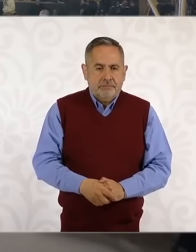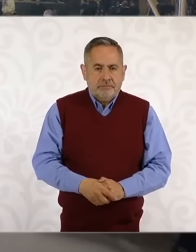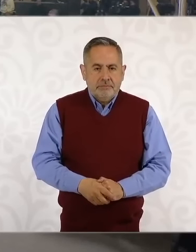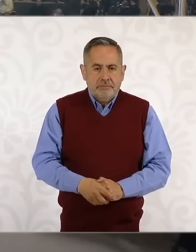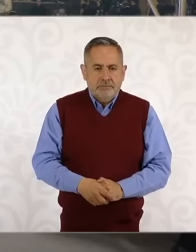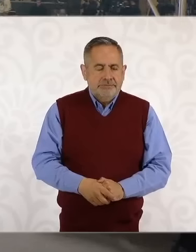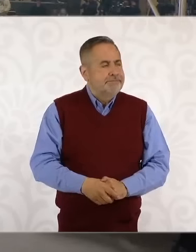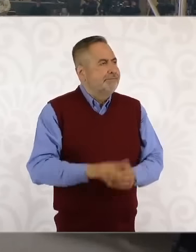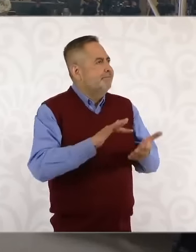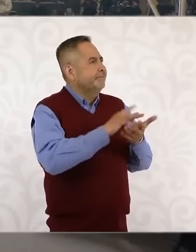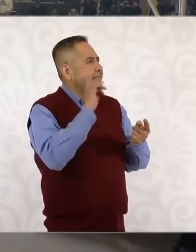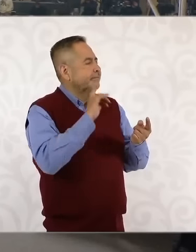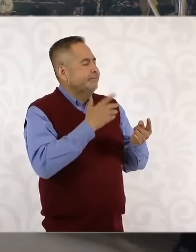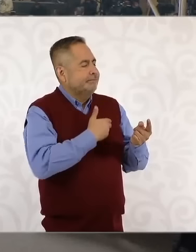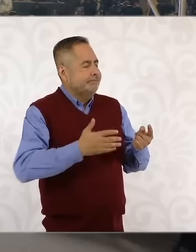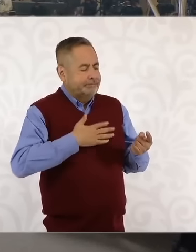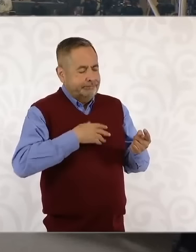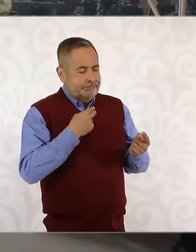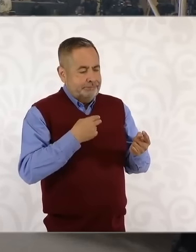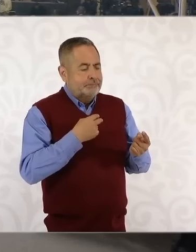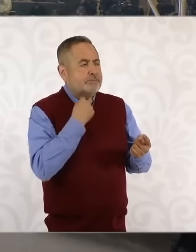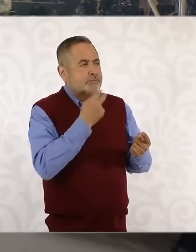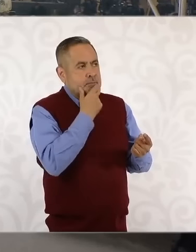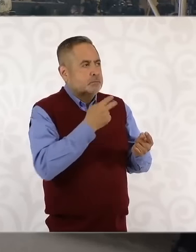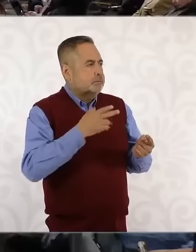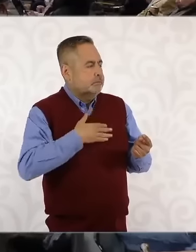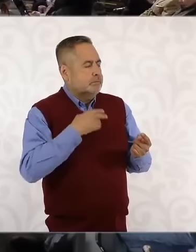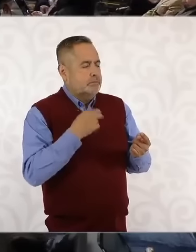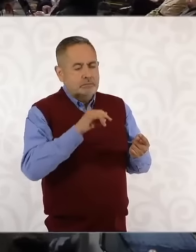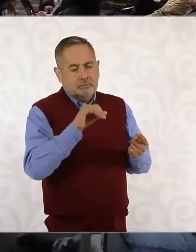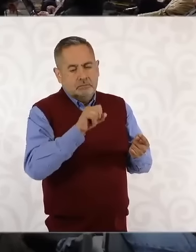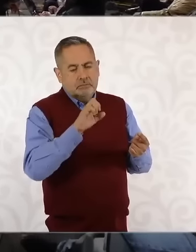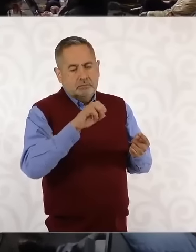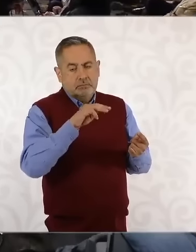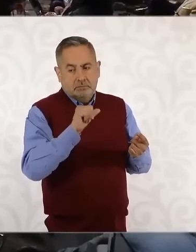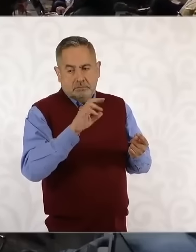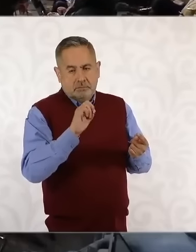Muchas gracias, presidenta. José Manuel Fuentes de Capital 21, Corazón de la Capital. preguntarle